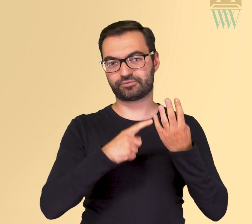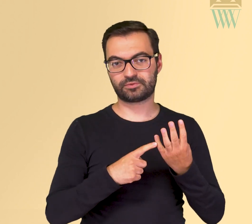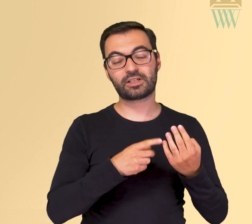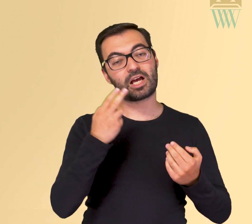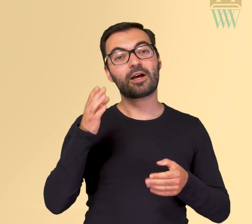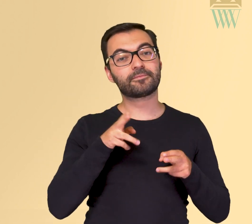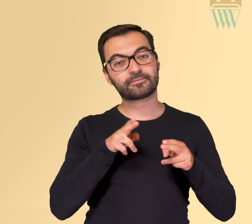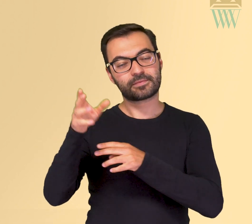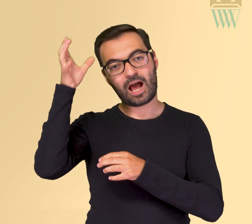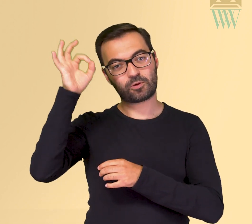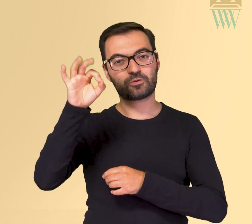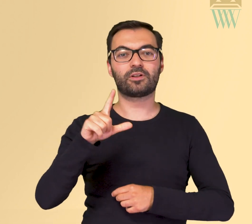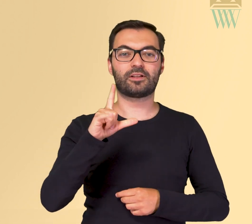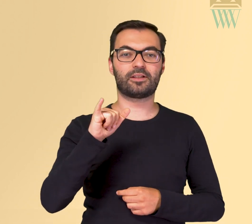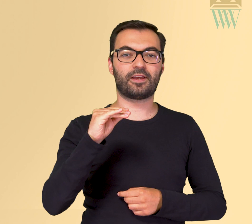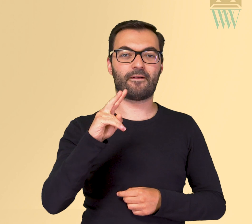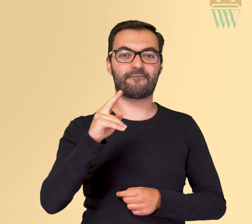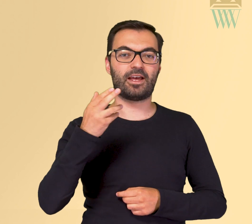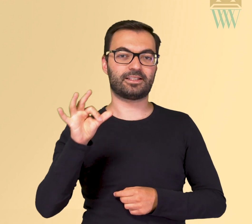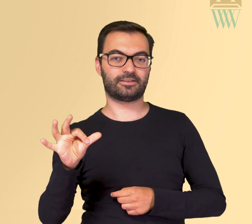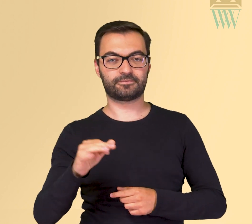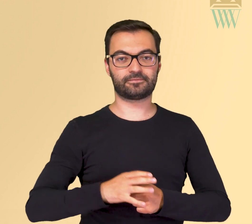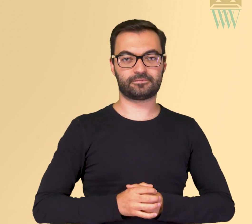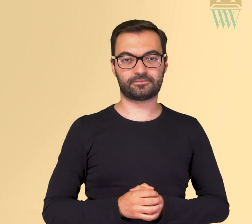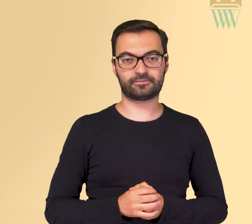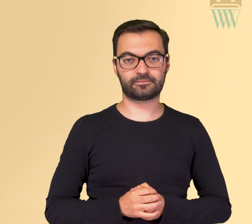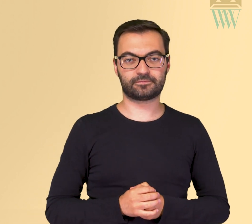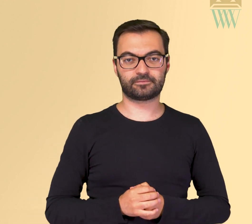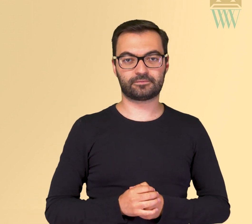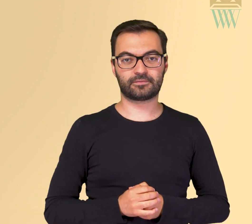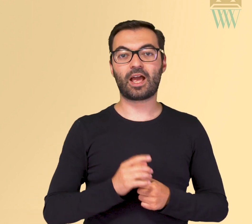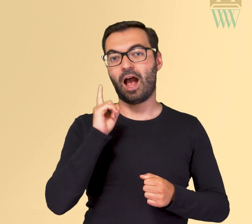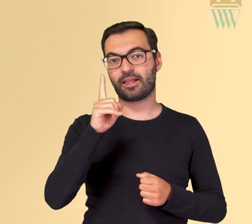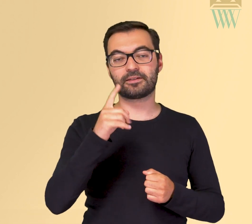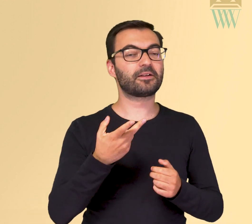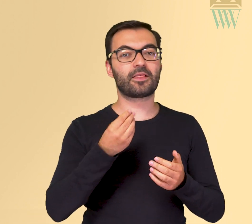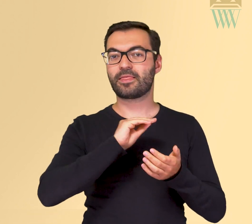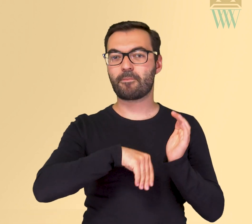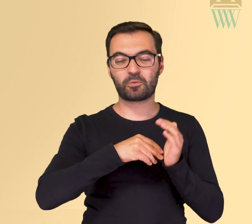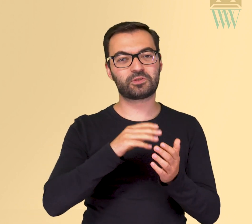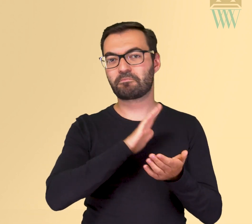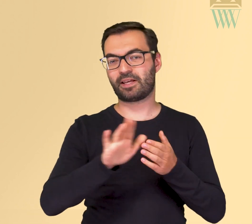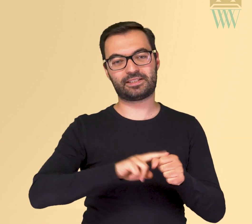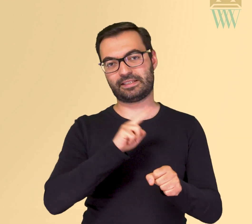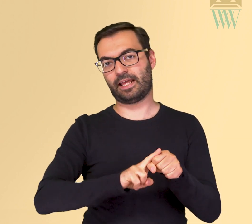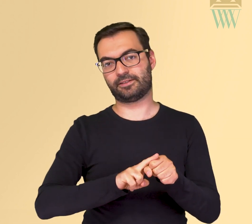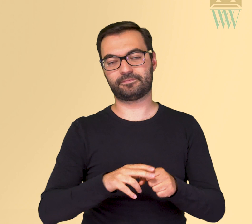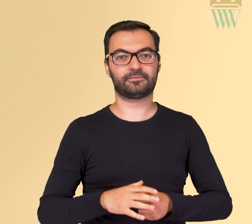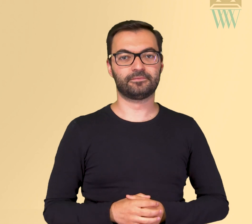przypisane Lievensowi, niesygnowane i niedatowane.